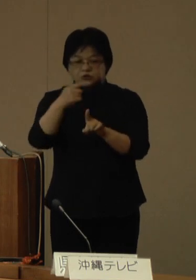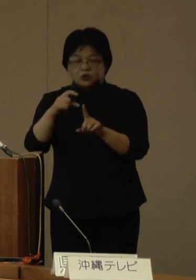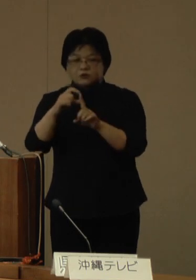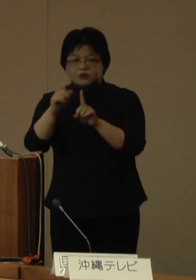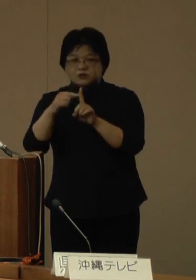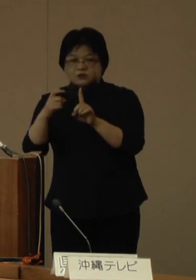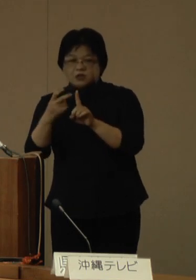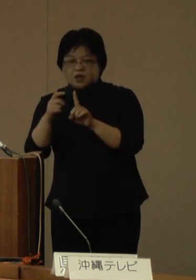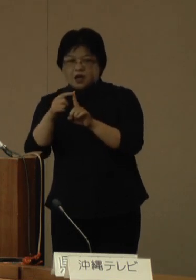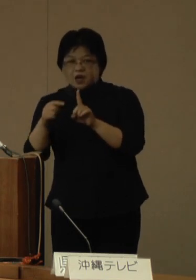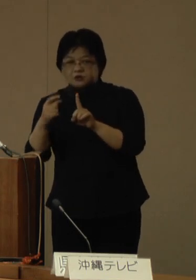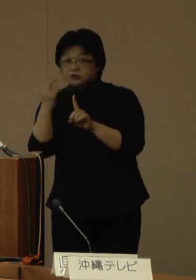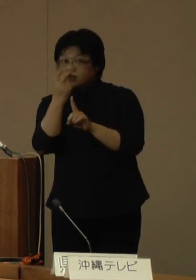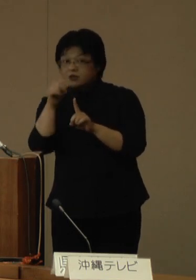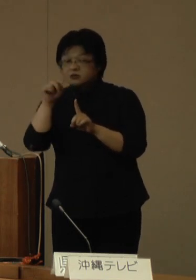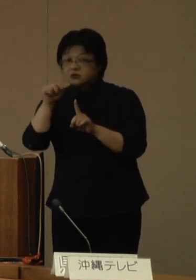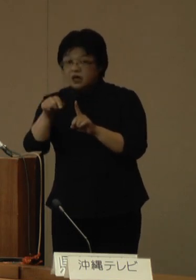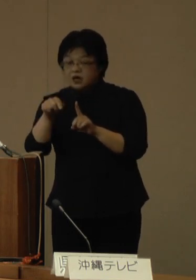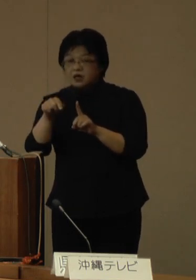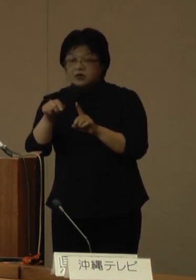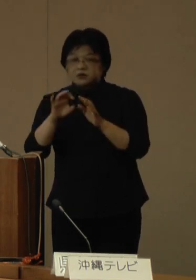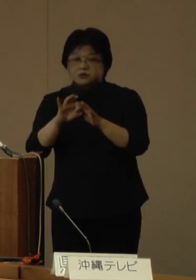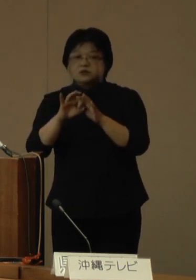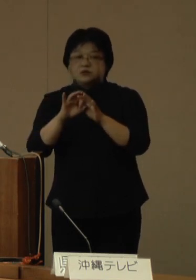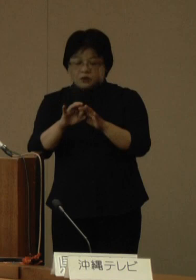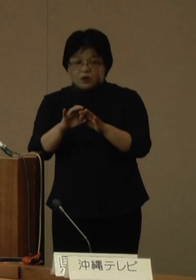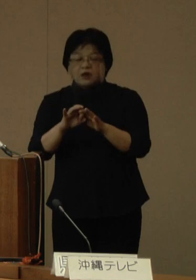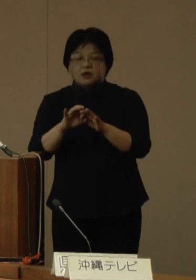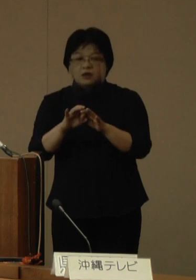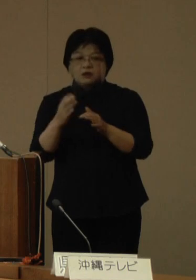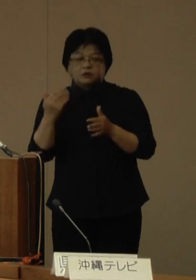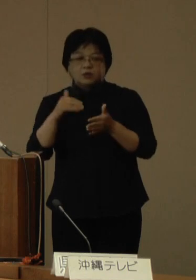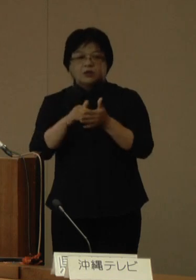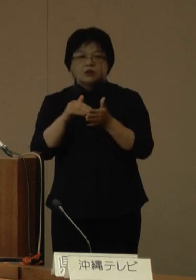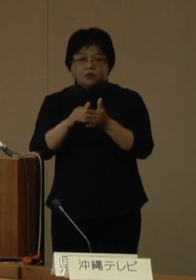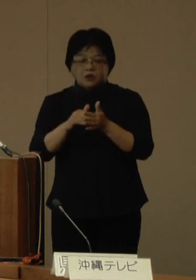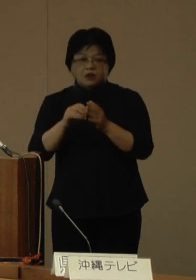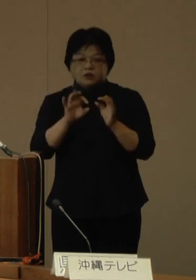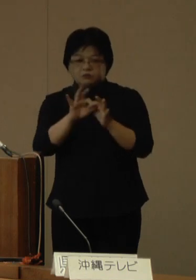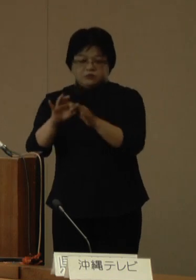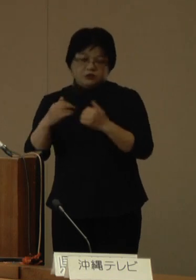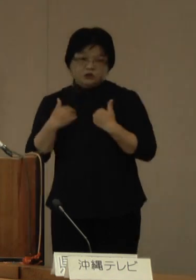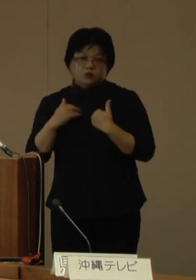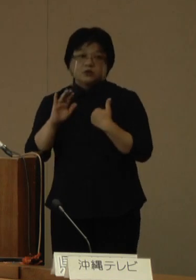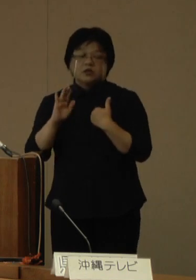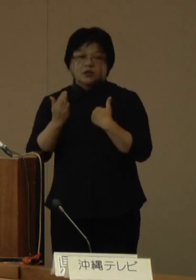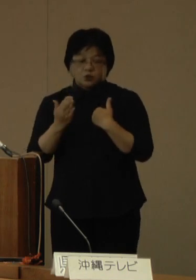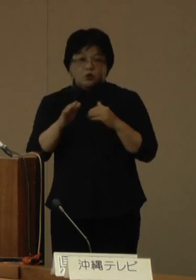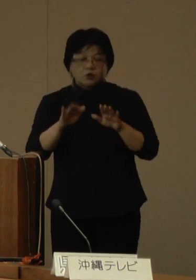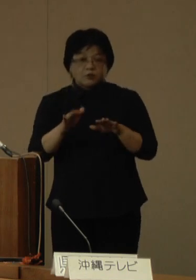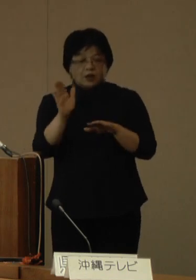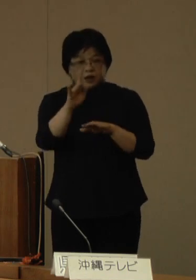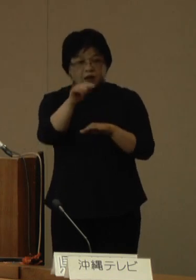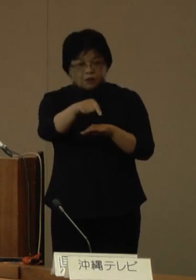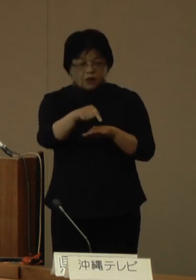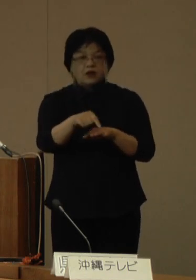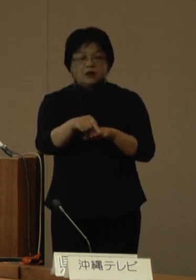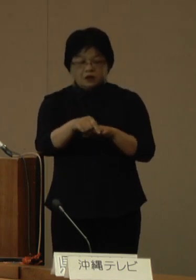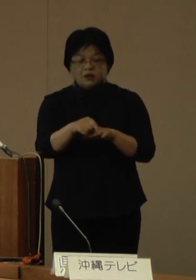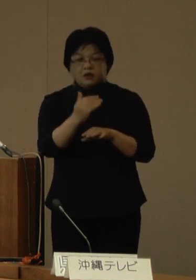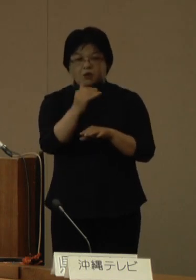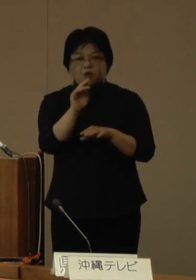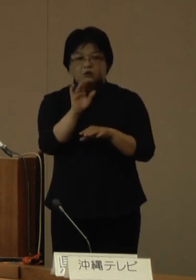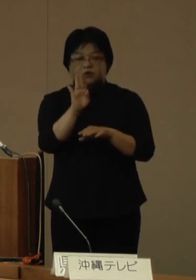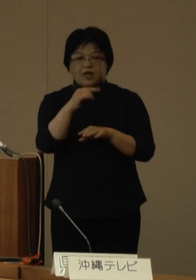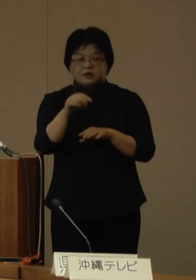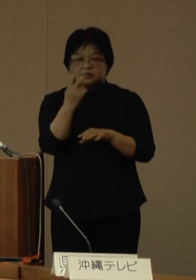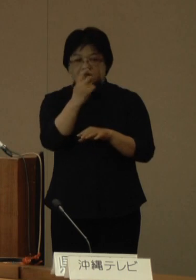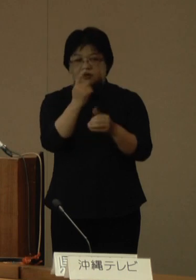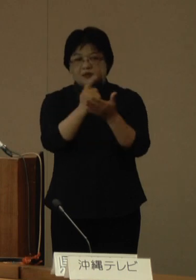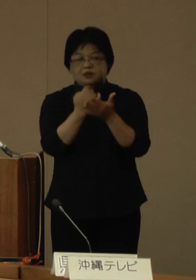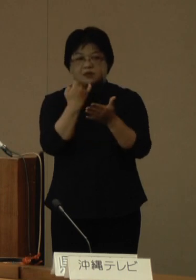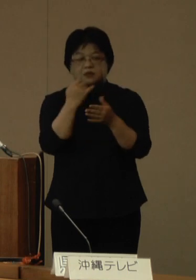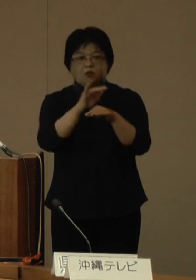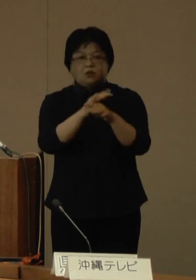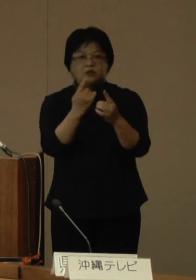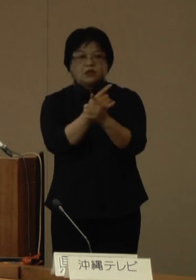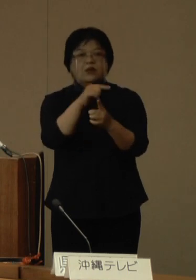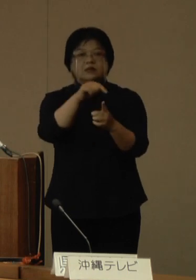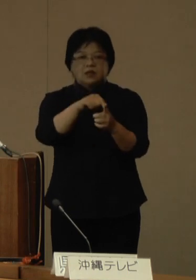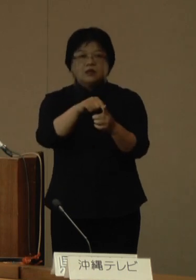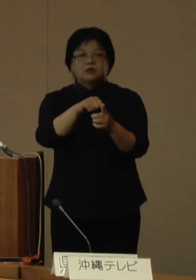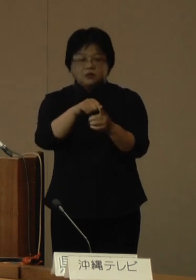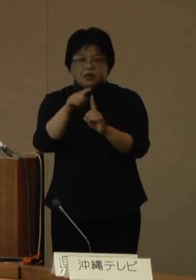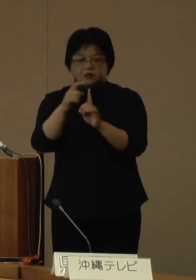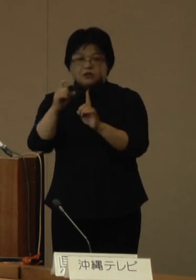抗原定性検査の結果を医師の判断により確定診断として取り扱うことが可能となったことから、迅速PCR検査については廃止することといたします